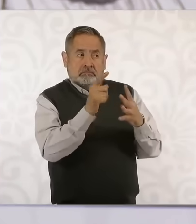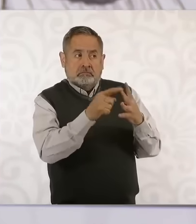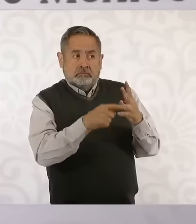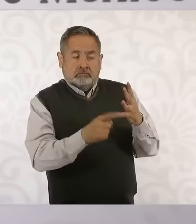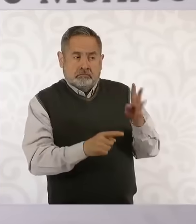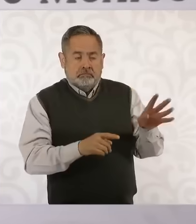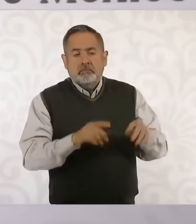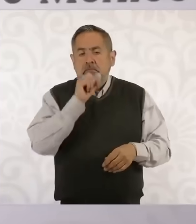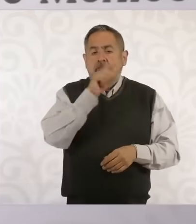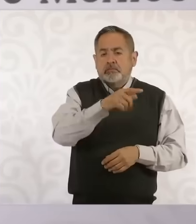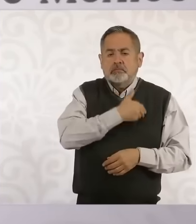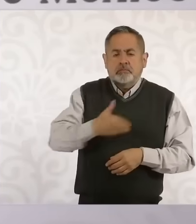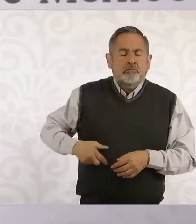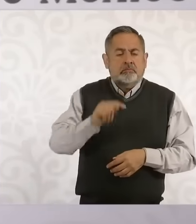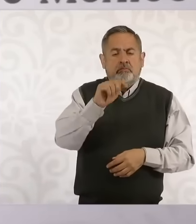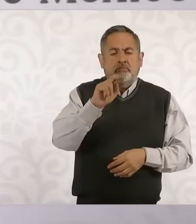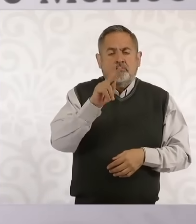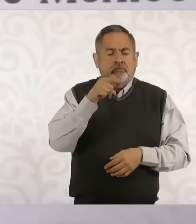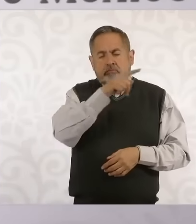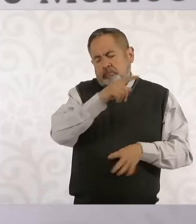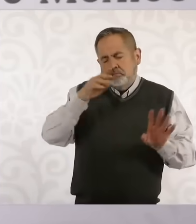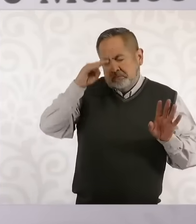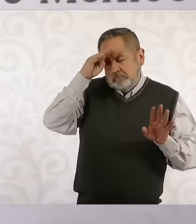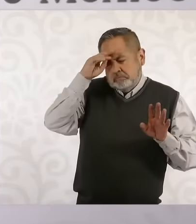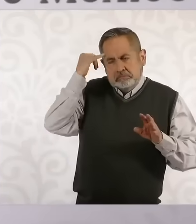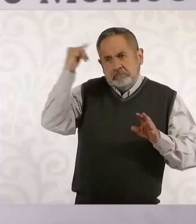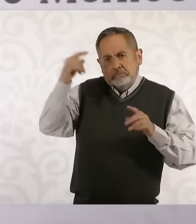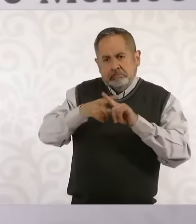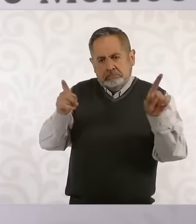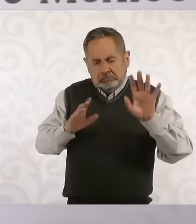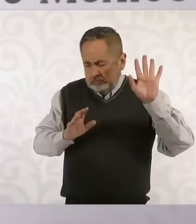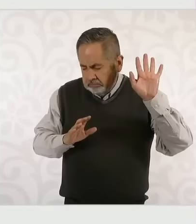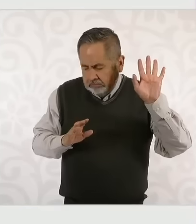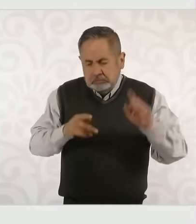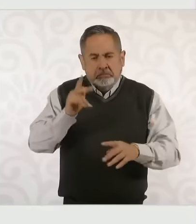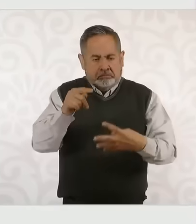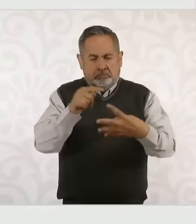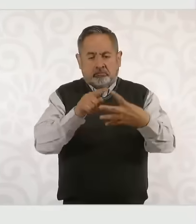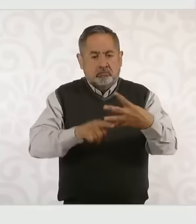Trump, él tiene su manera de concebirlo, pero en efecto, él nos ha propuesto muchas